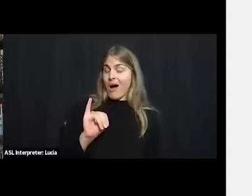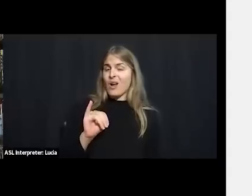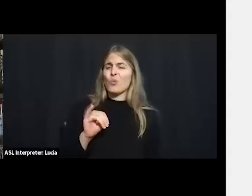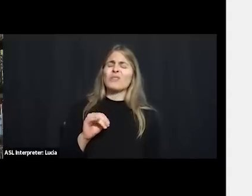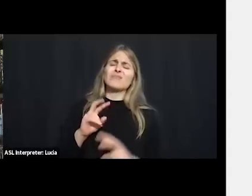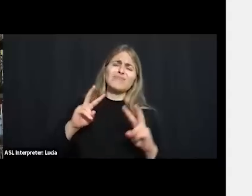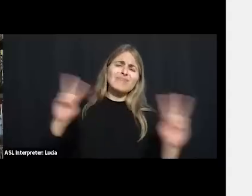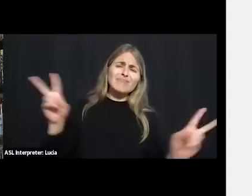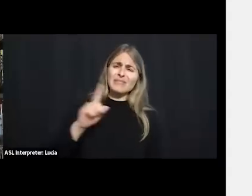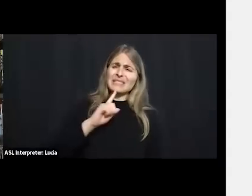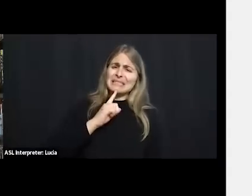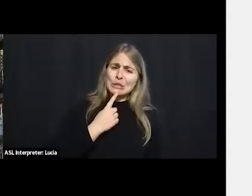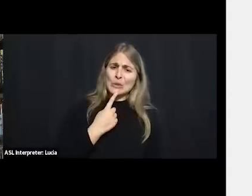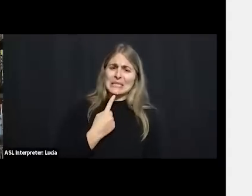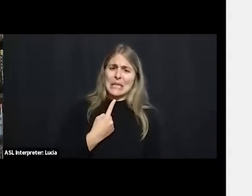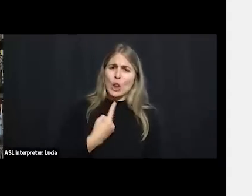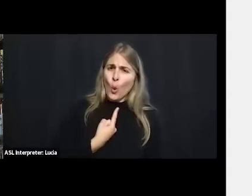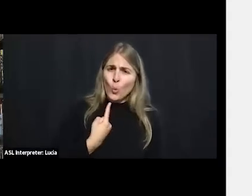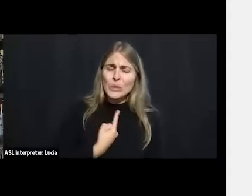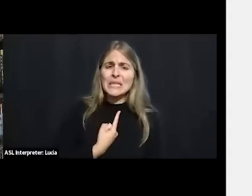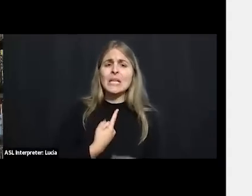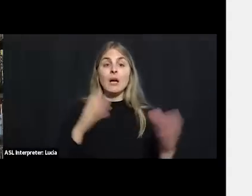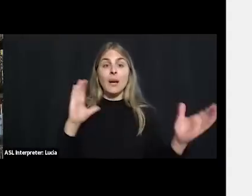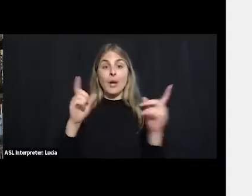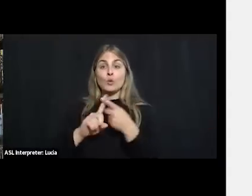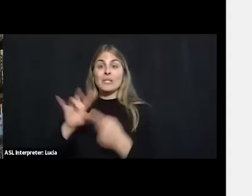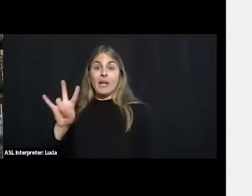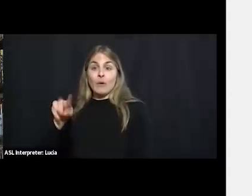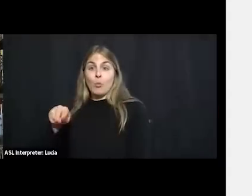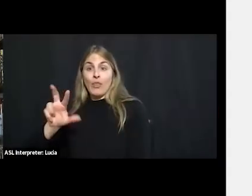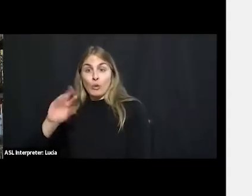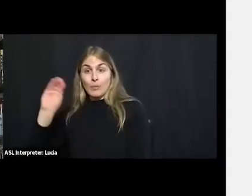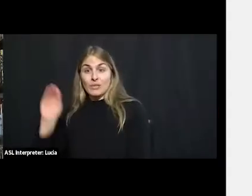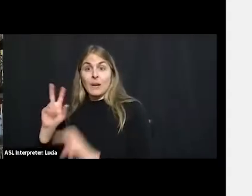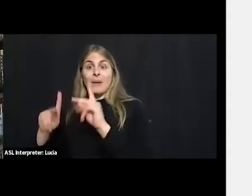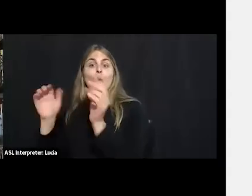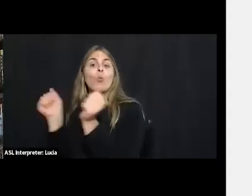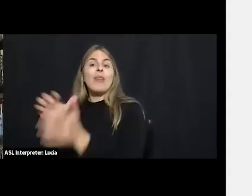en la medida de soledad de UCLA frente al 7.3 % de los participantes sin un TMG.